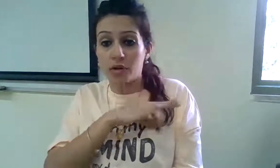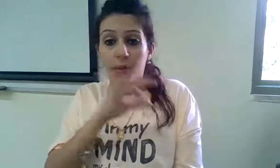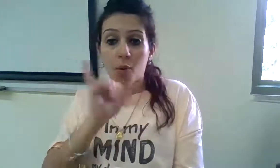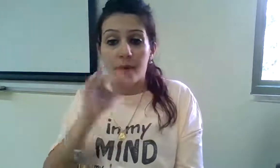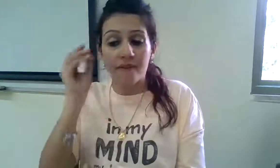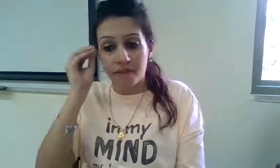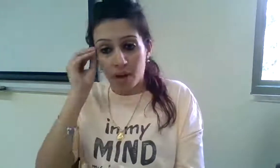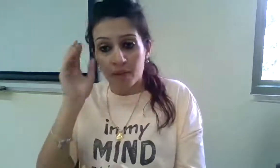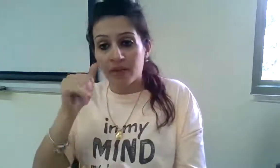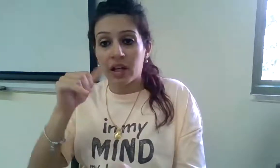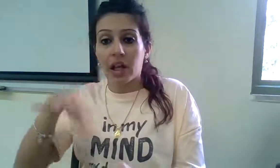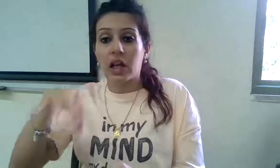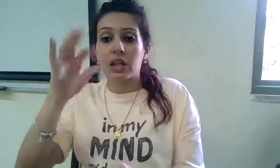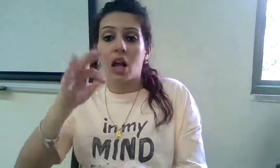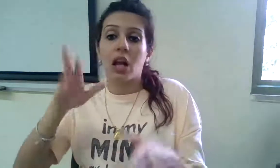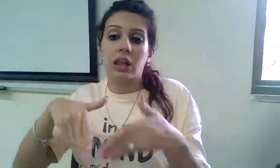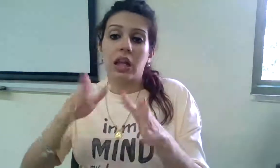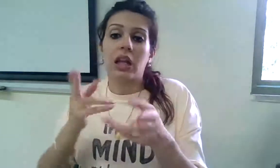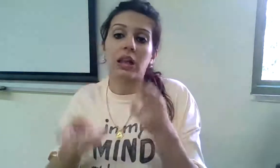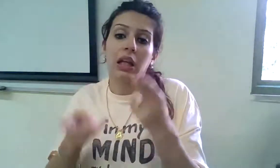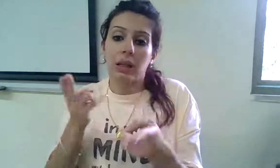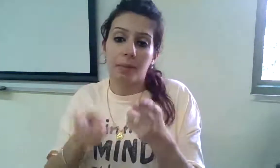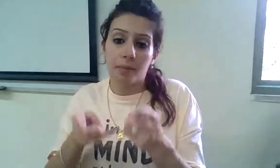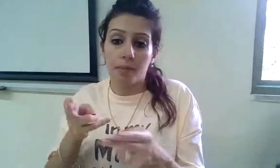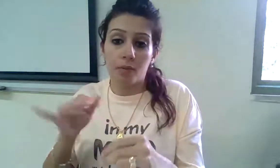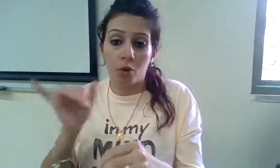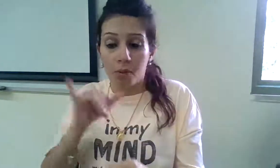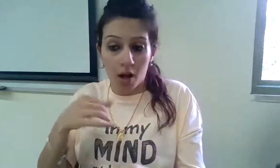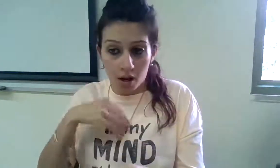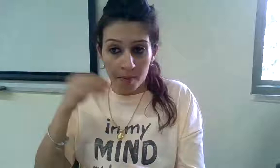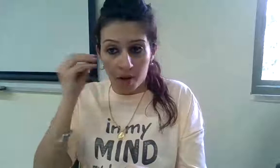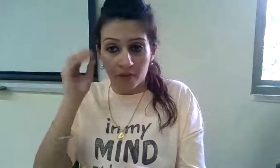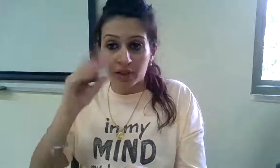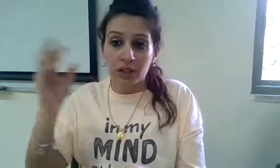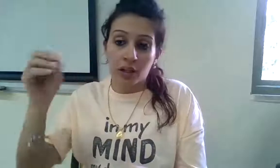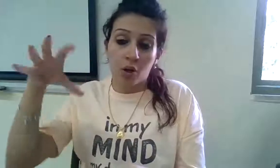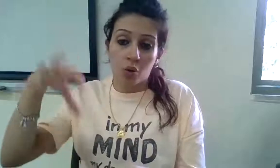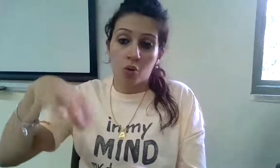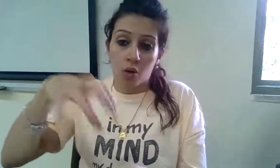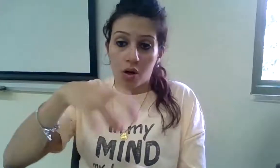أو الجامعة بناء على لحظة معينة أو من الأجدر أن يكون هنالك تقييم تكويني